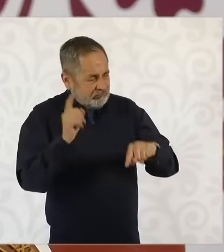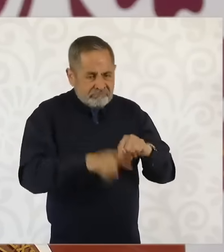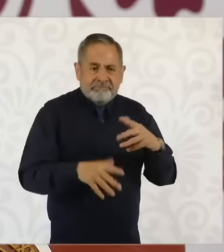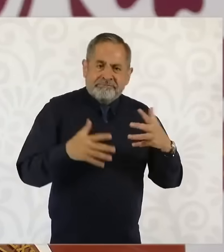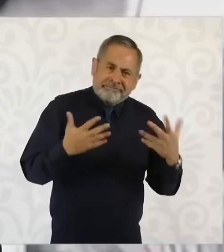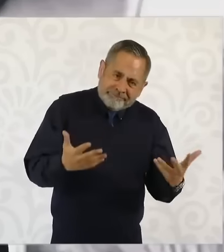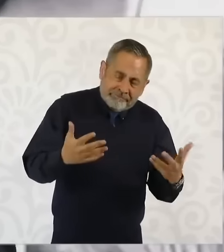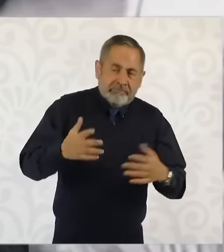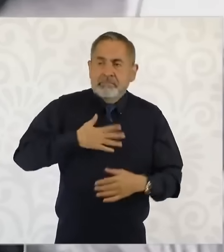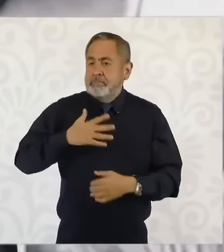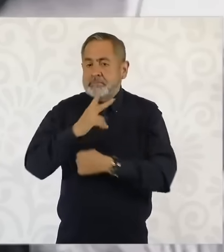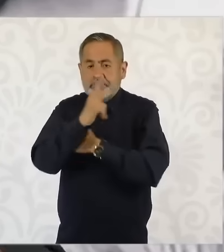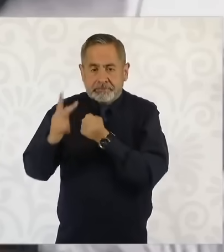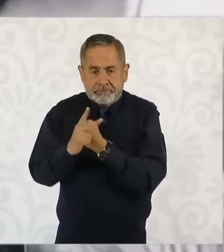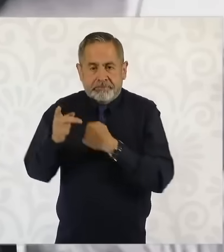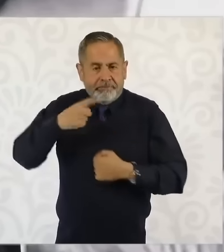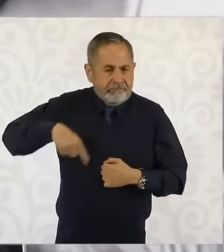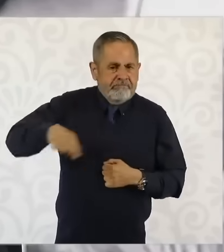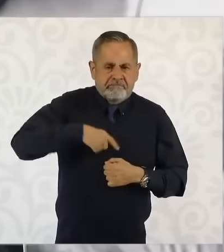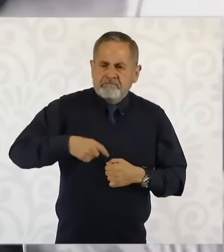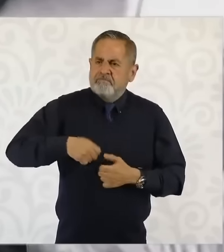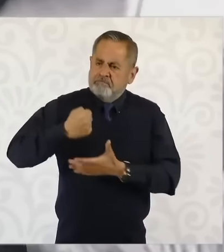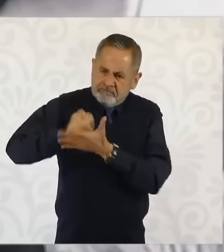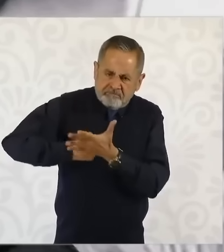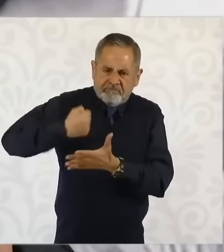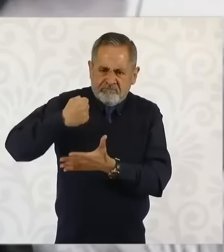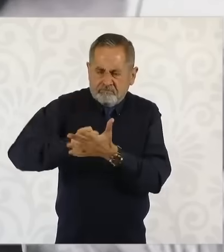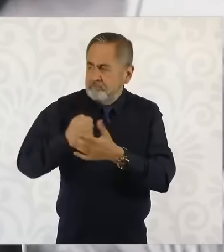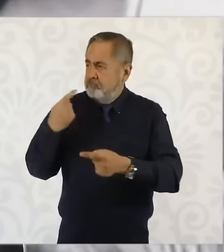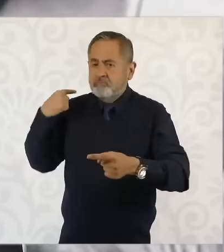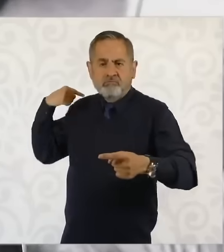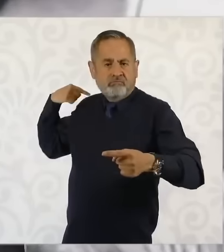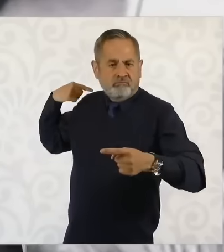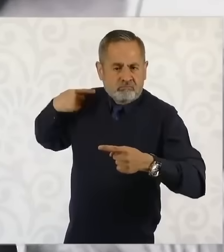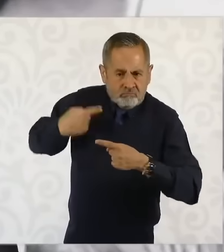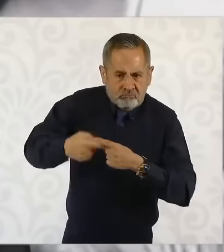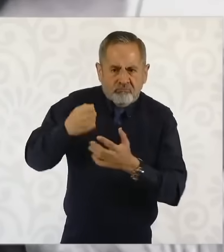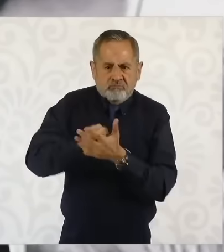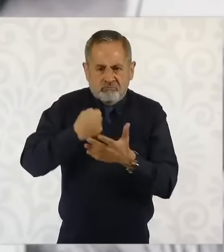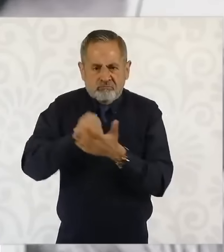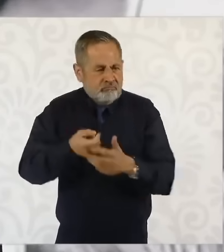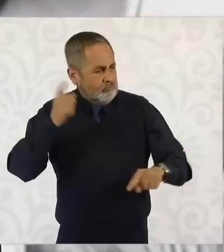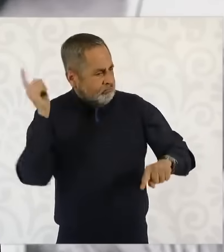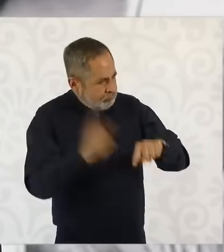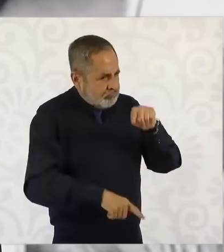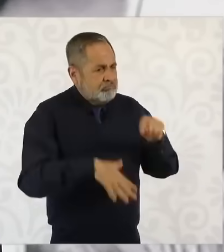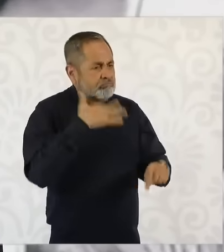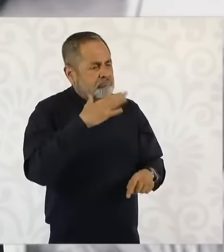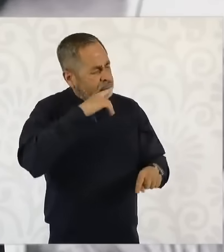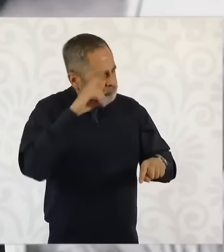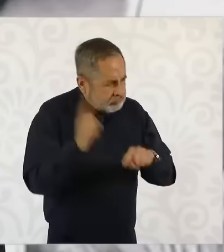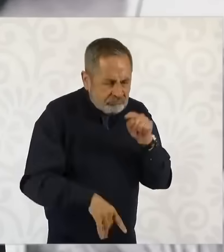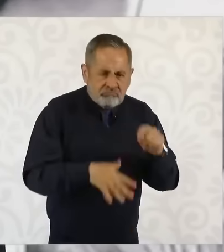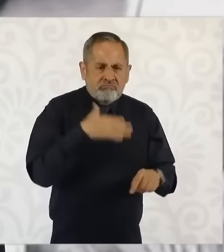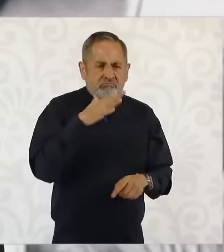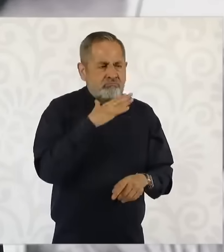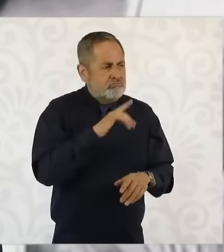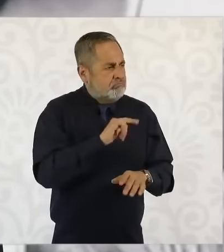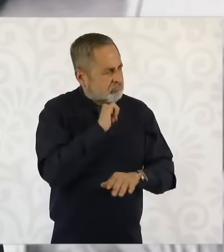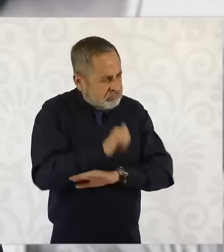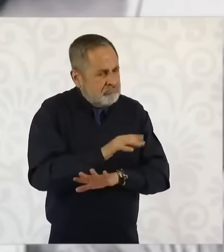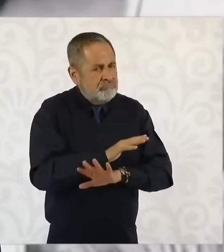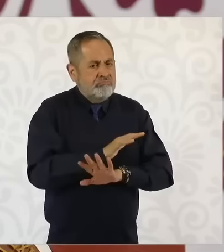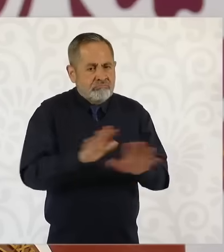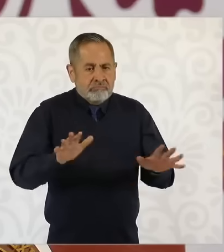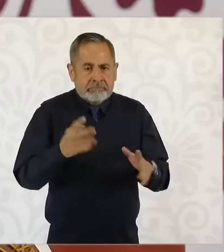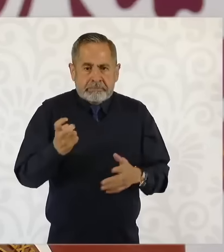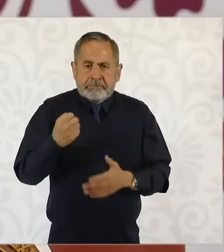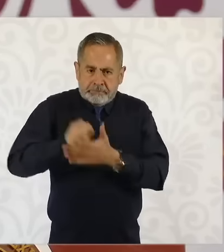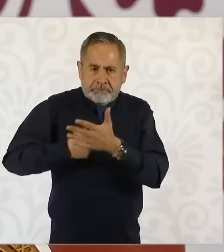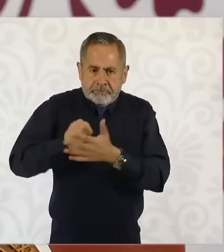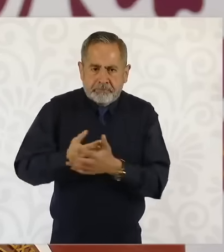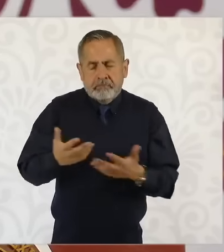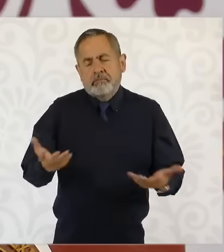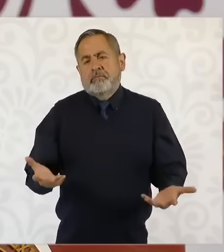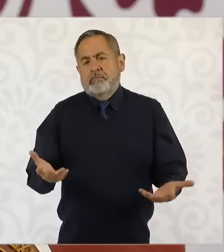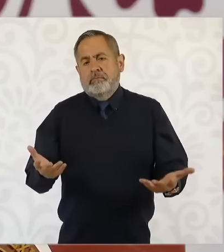país que está luchando desde hace ya varios años en contra de la corrupción y en todas estas cosas